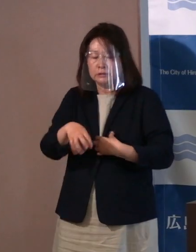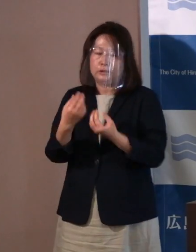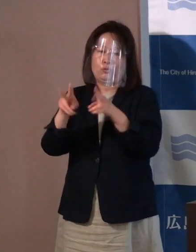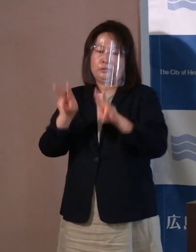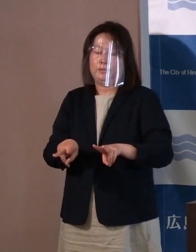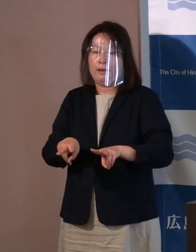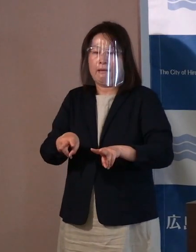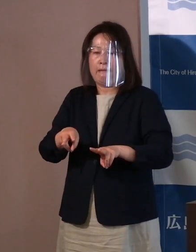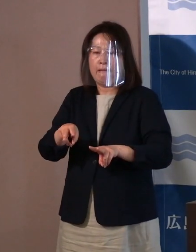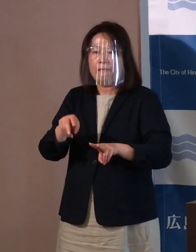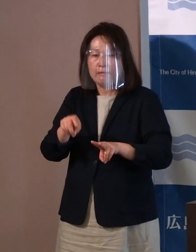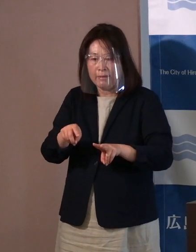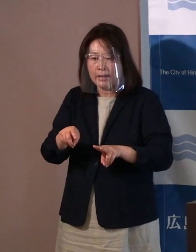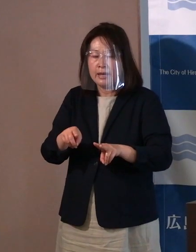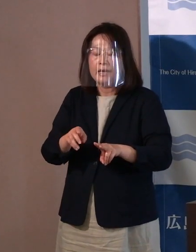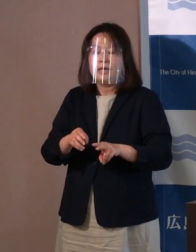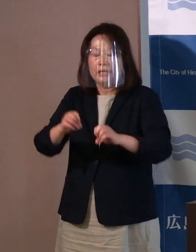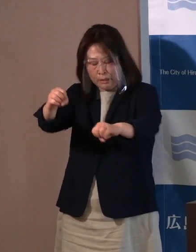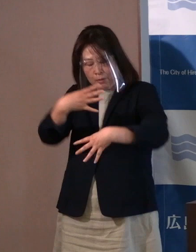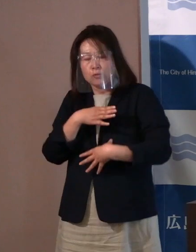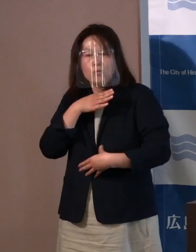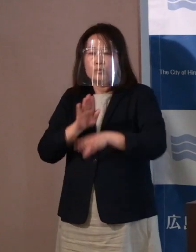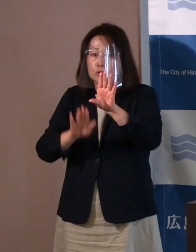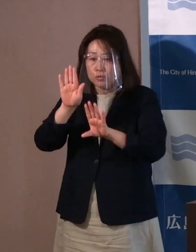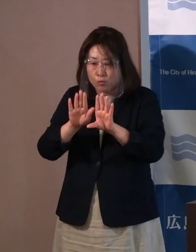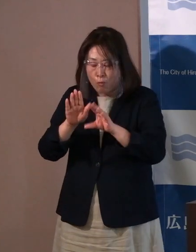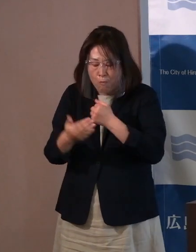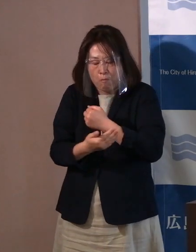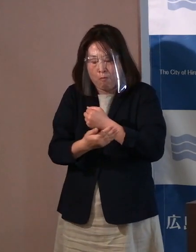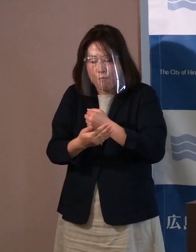｢守り､広め､伝える｣という 活動を続けること､